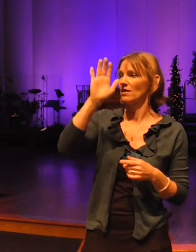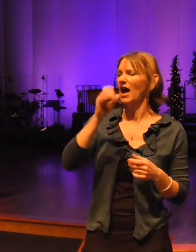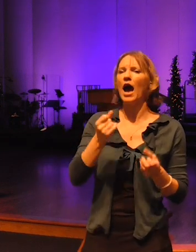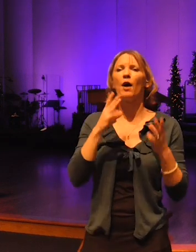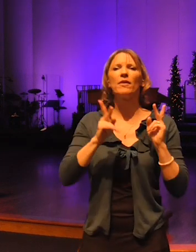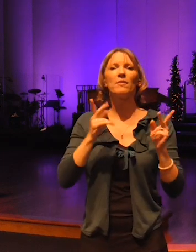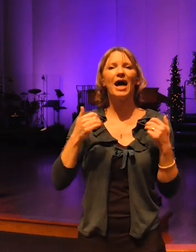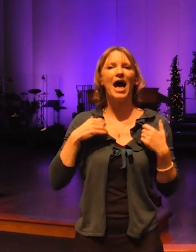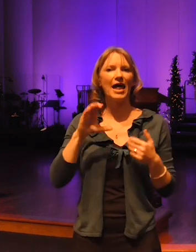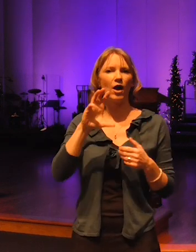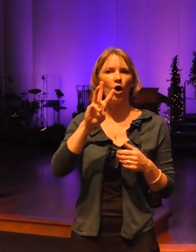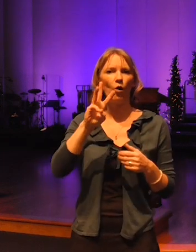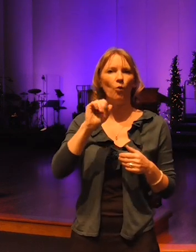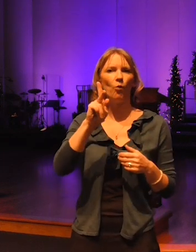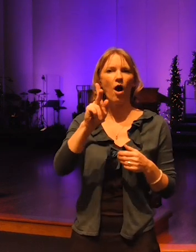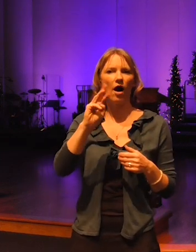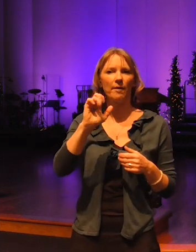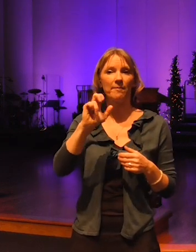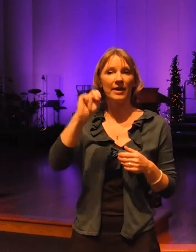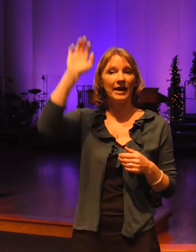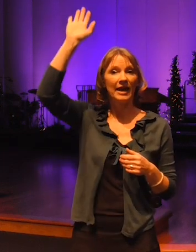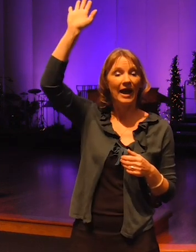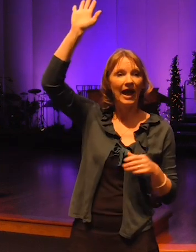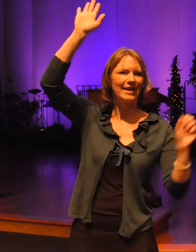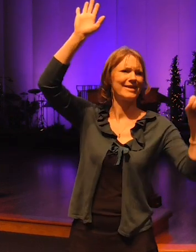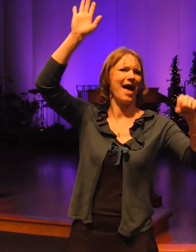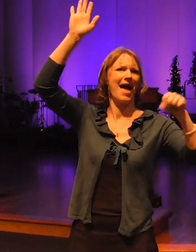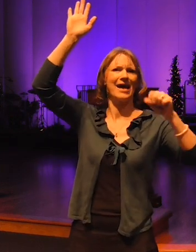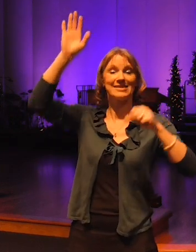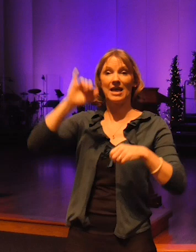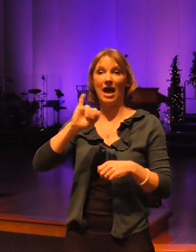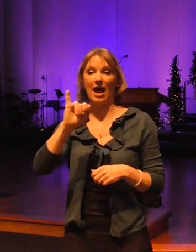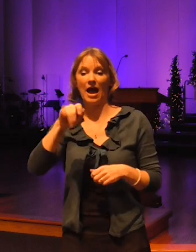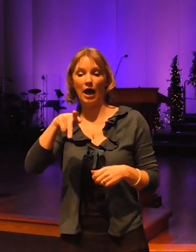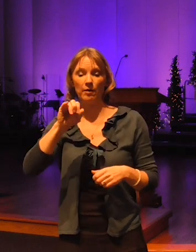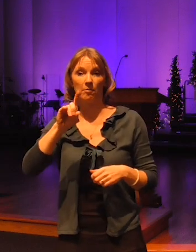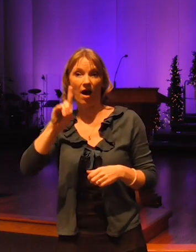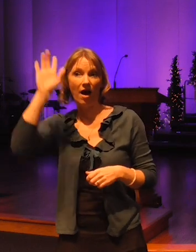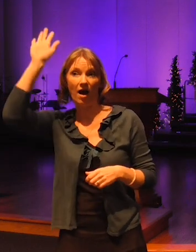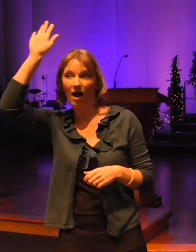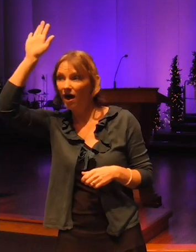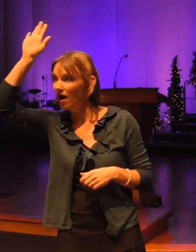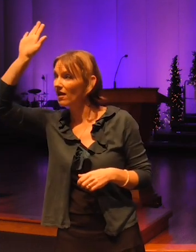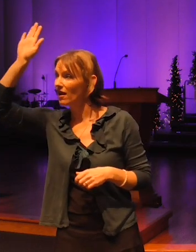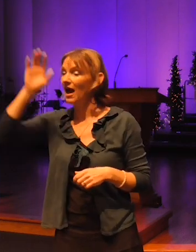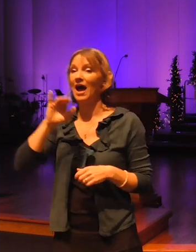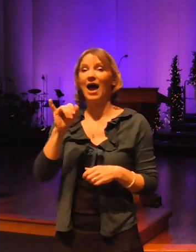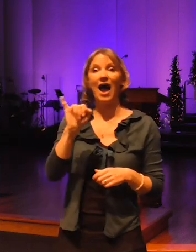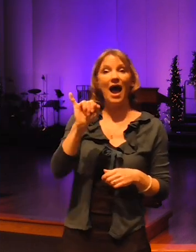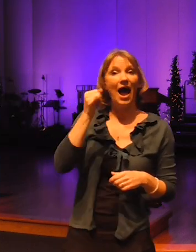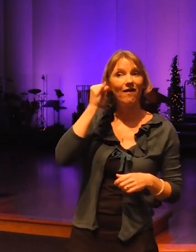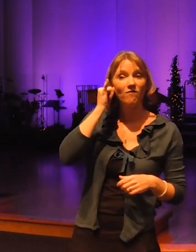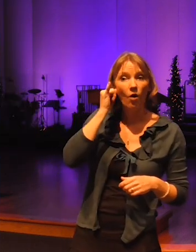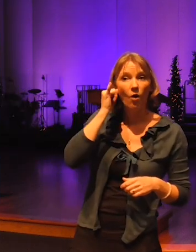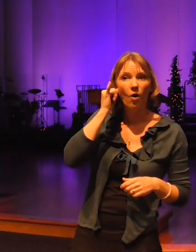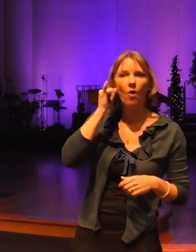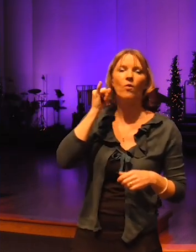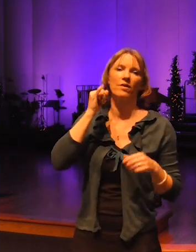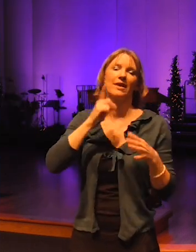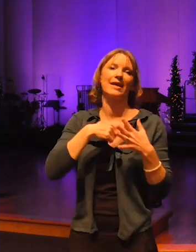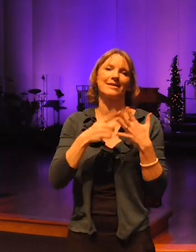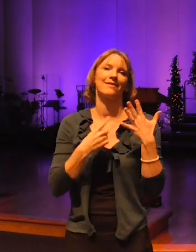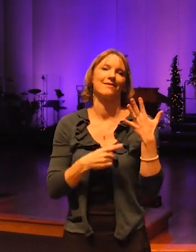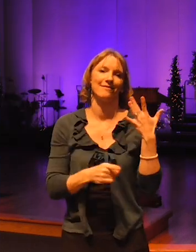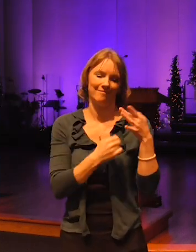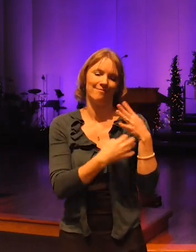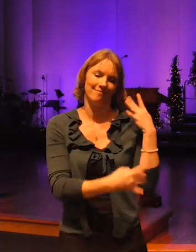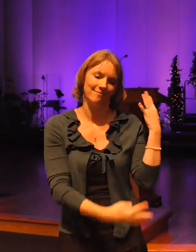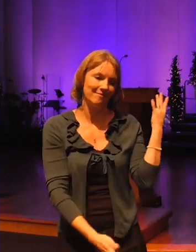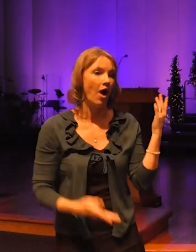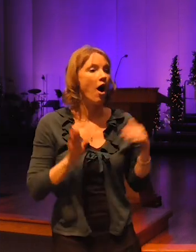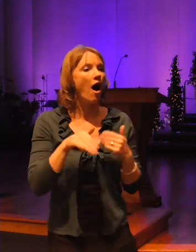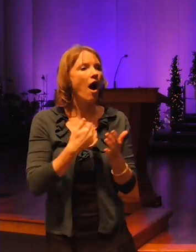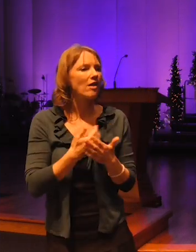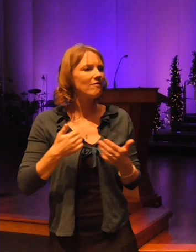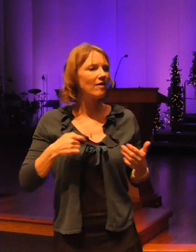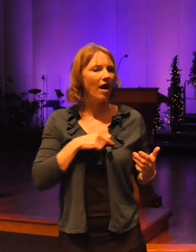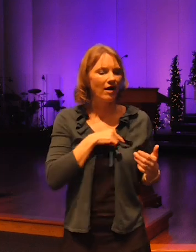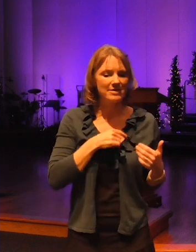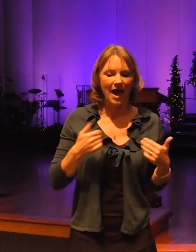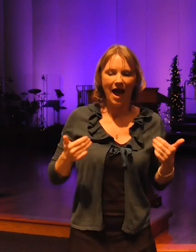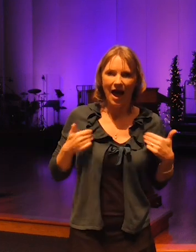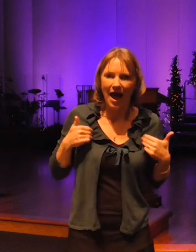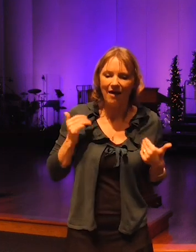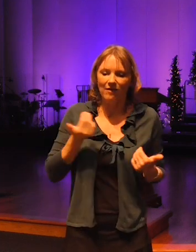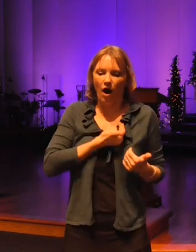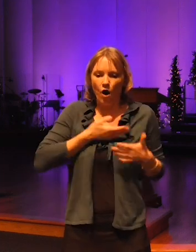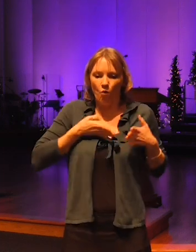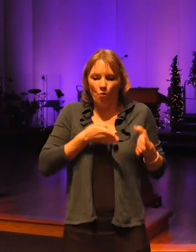oh sí, oh sí I IP ODS iPhones Etc. todos tenemos nuestros medios y algo sobre mí. Si